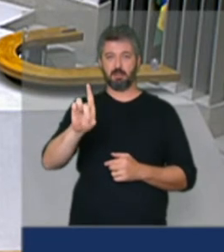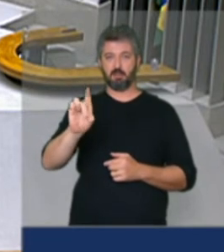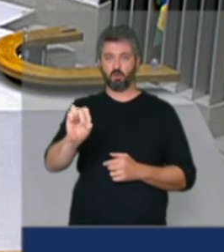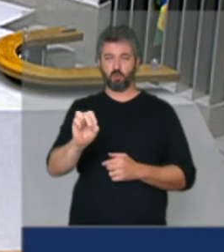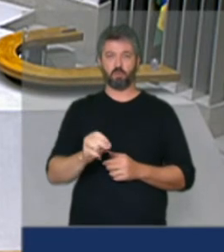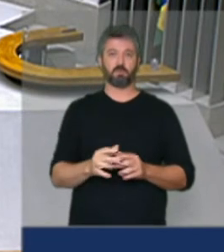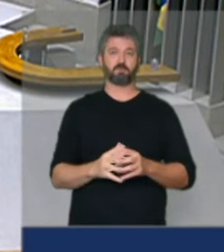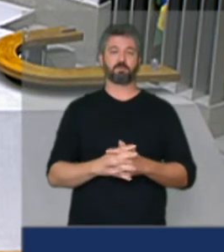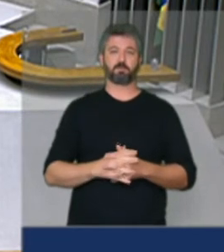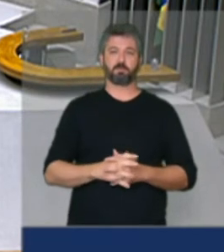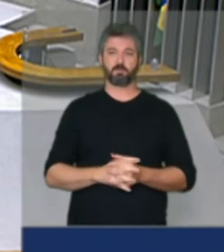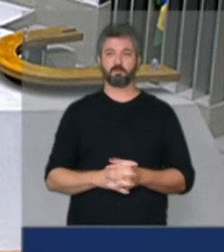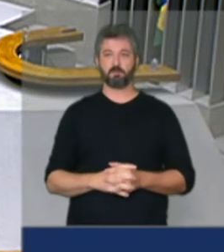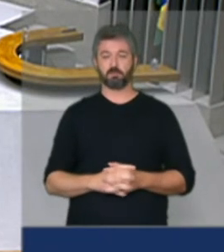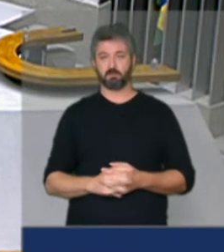DEPUTADO JOSÉRICARDO. DEPUTADO JOSÉRICARDO, JÁ SE